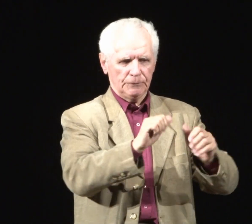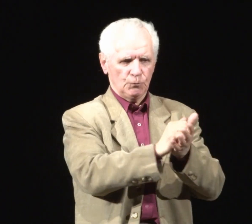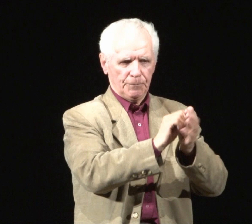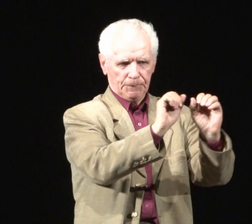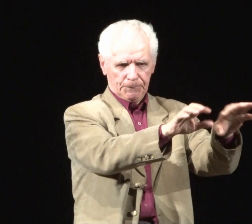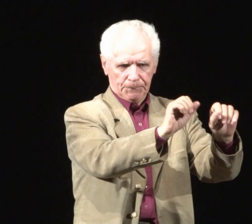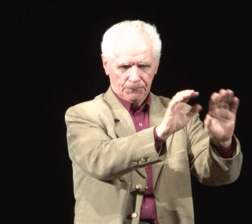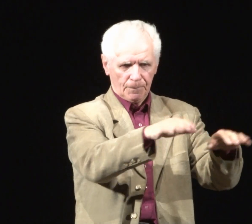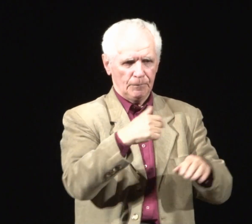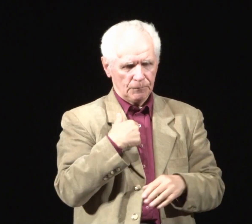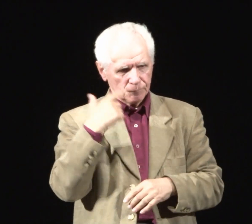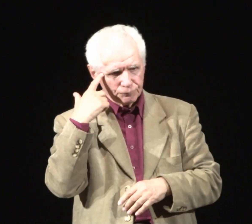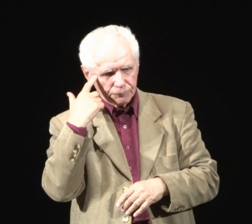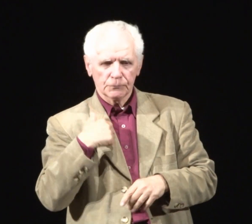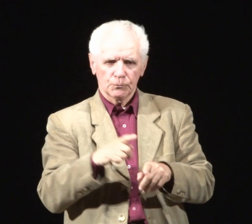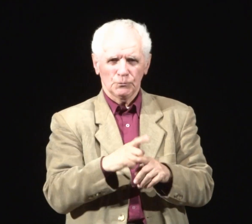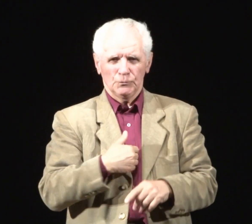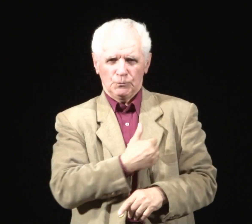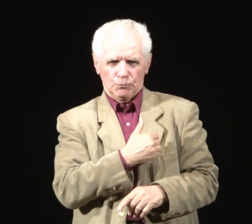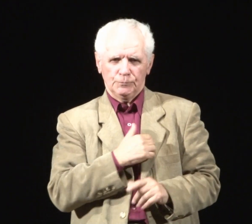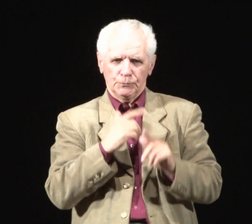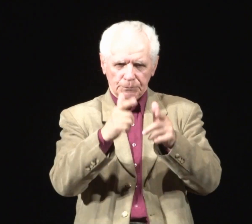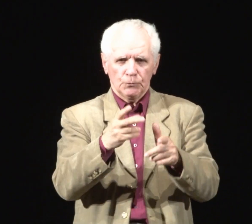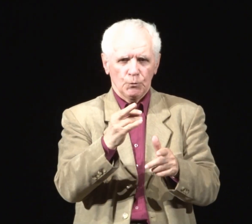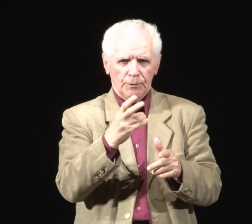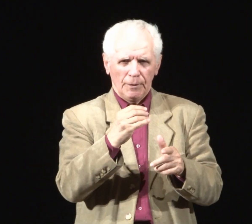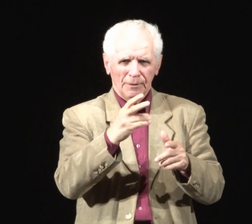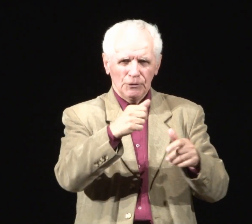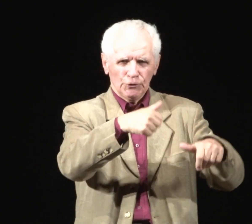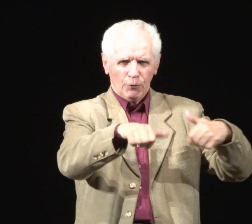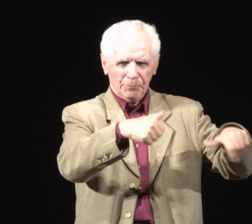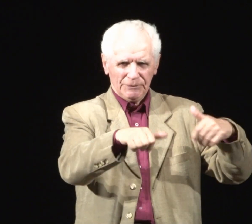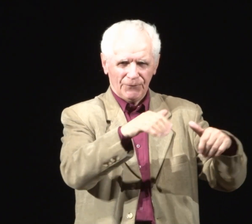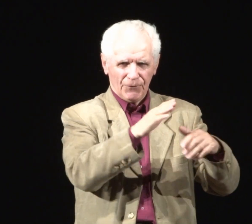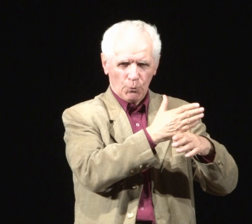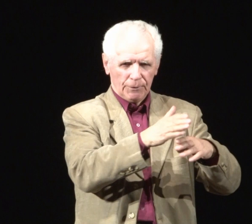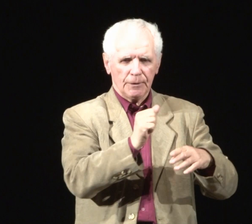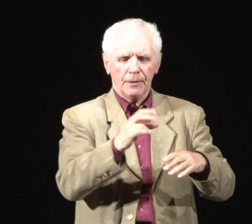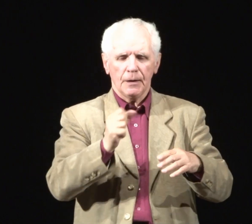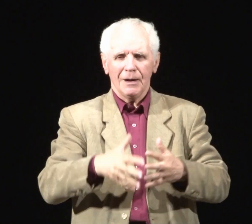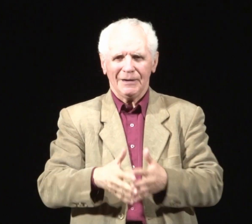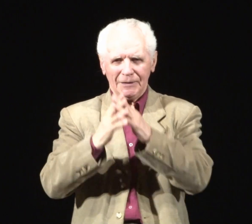но не в отделение живописи, а на архитектора